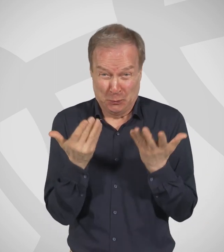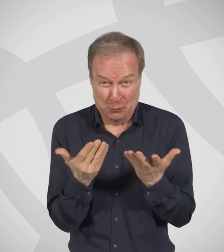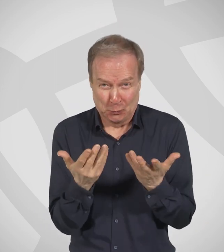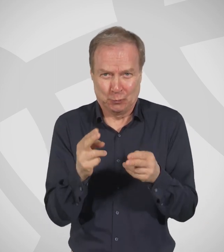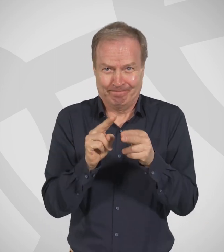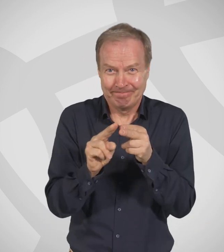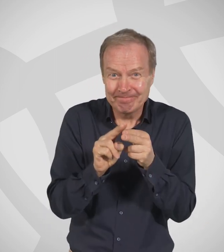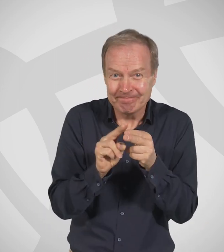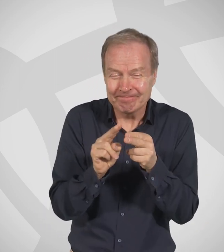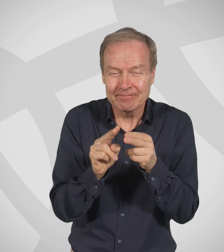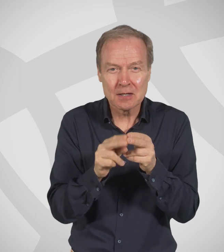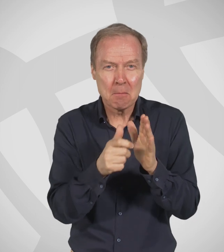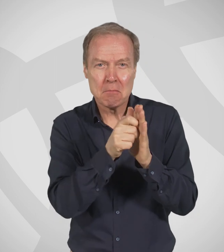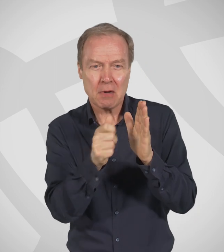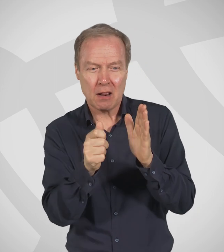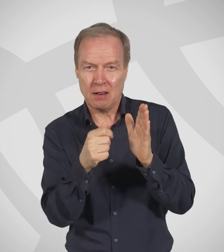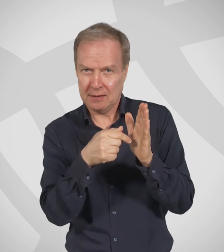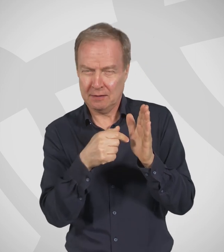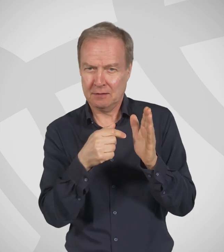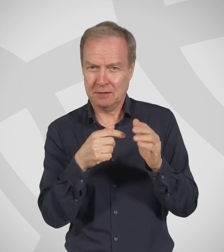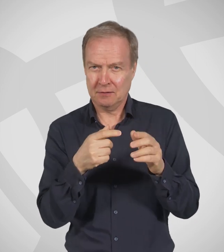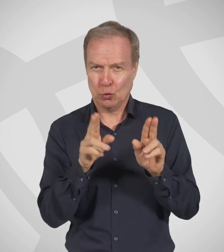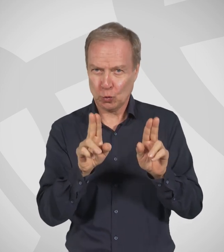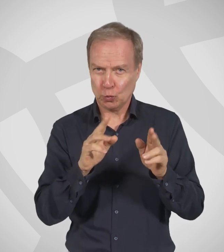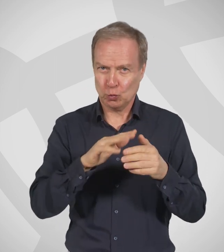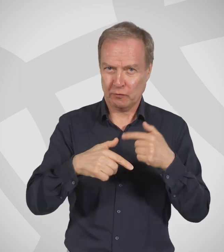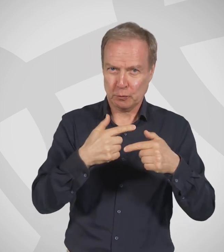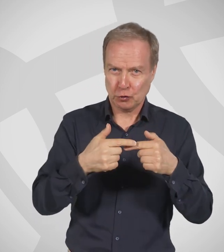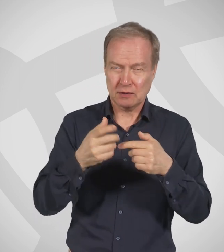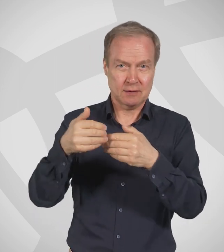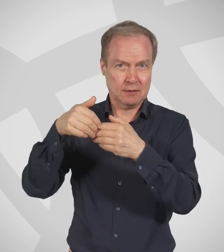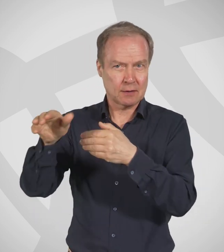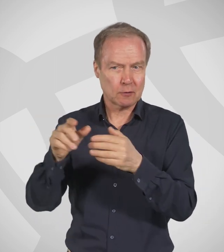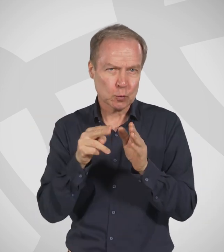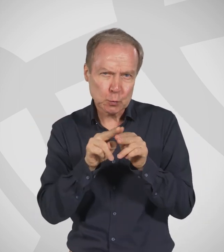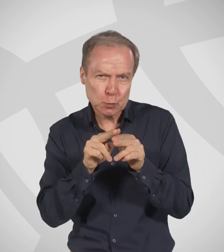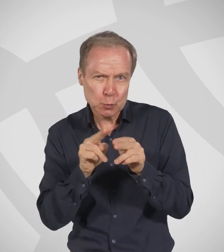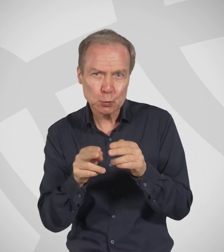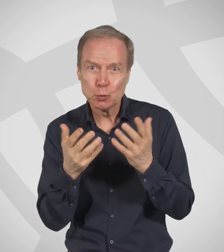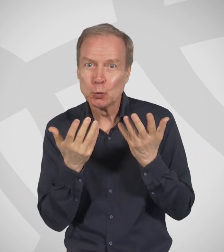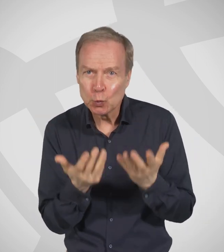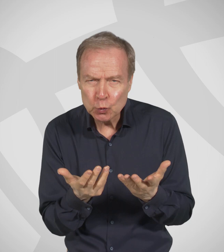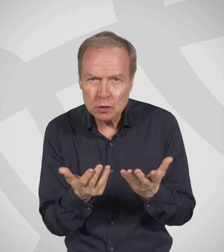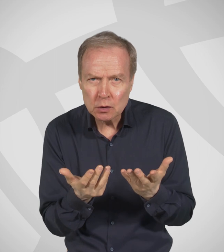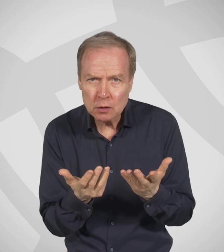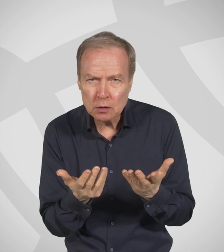ja parhaillaan viimeistellään mallia prosessin jatkolle.